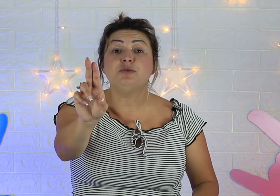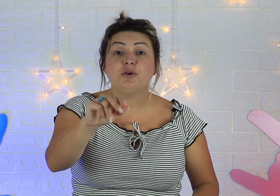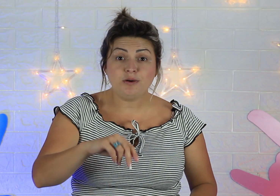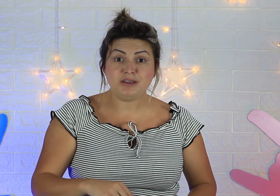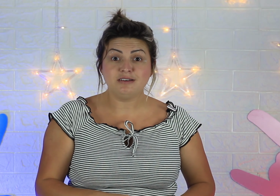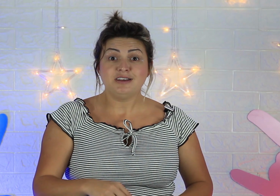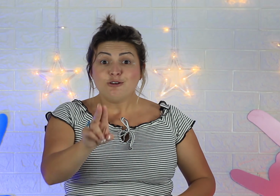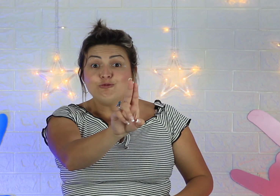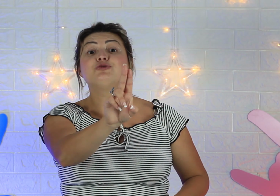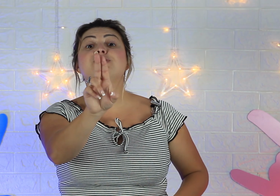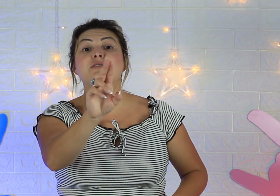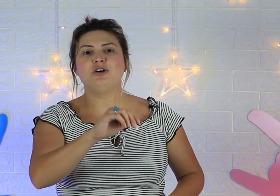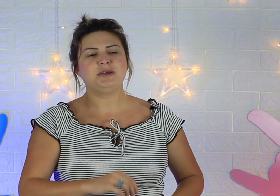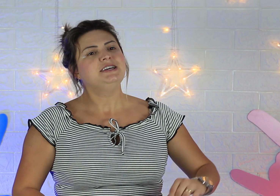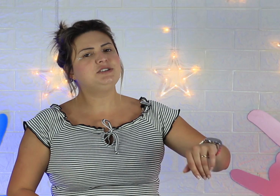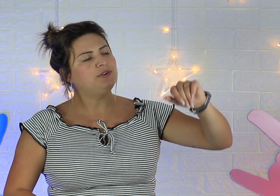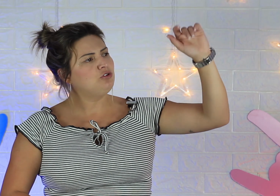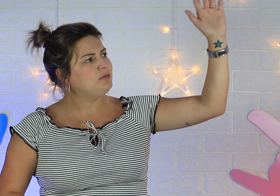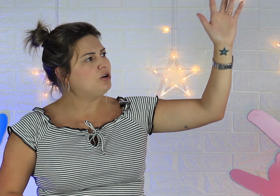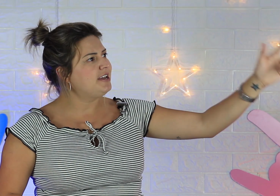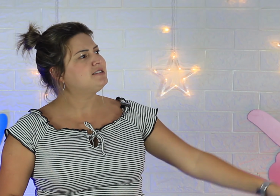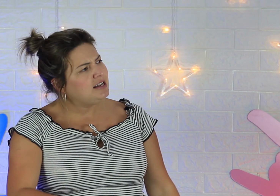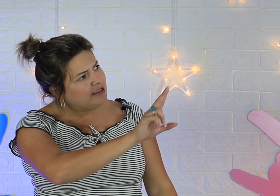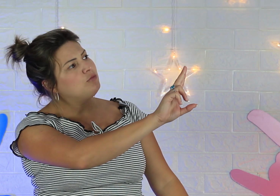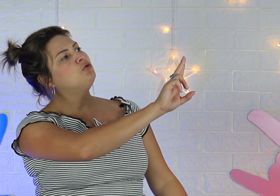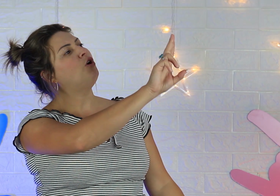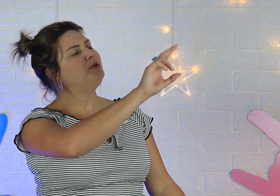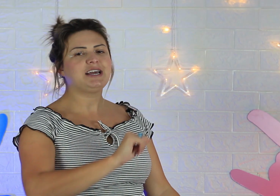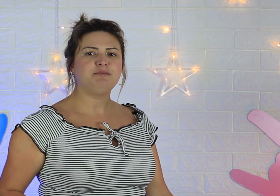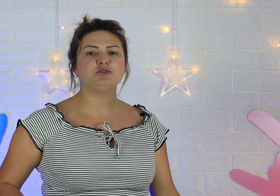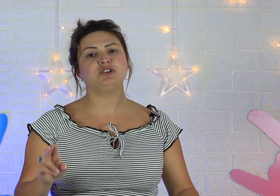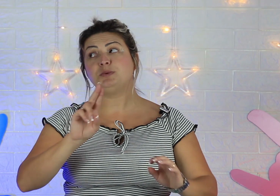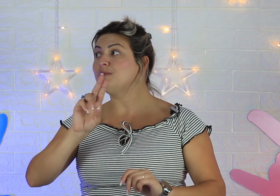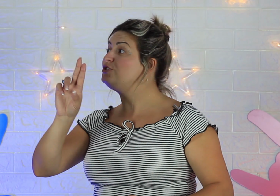saber o seu nome o seu nome e se for o nome de alguém que está ali o nome daquela pessoa nós